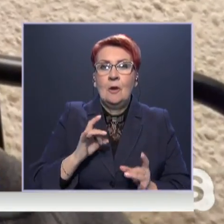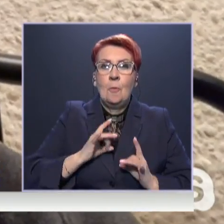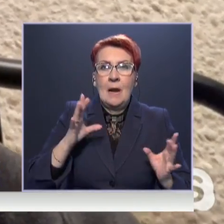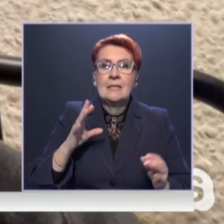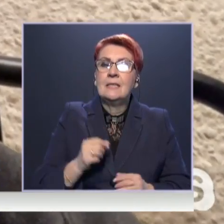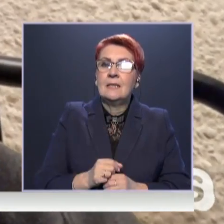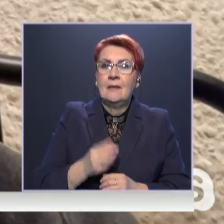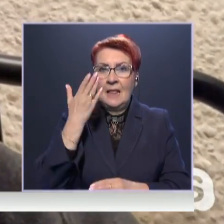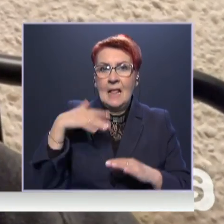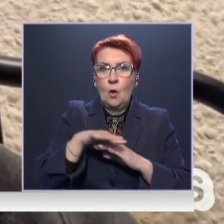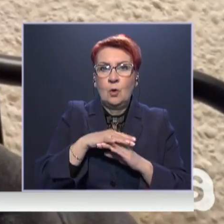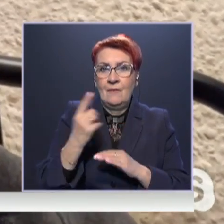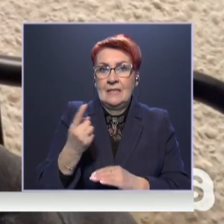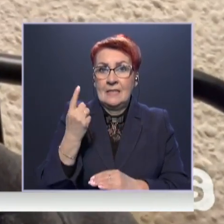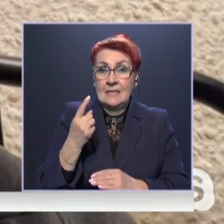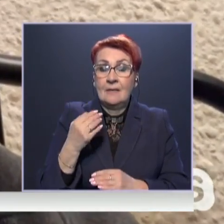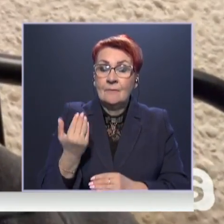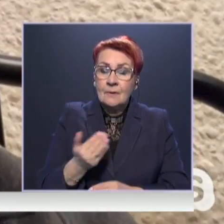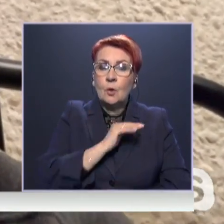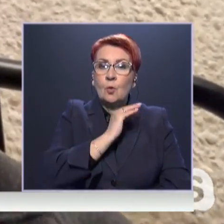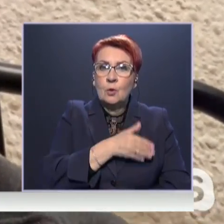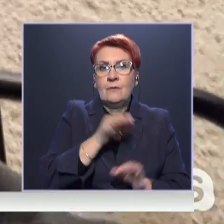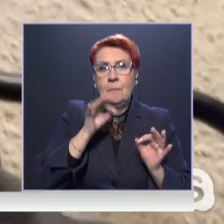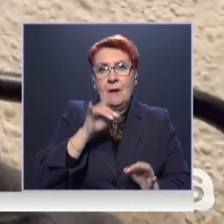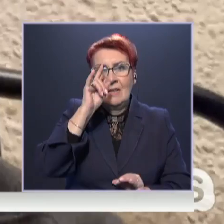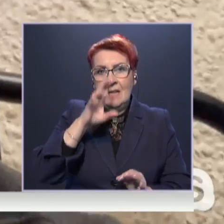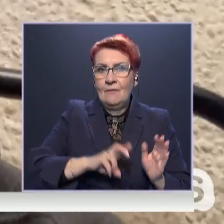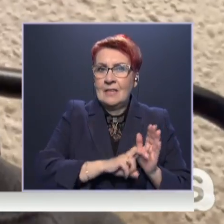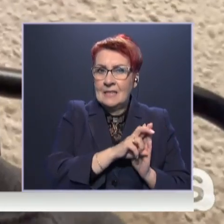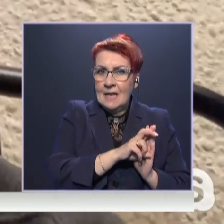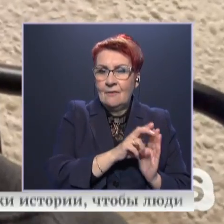усилиям Русской православной церкви которые были поддержаны